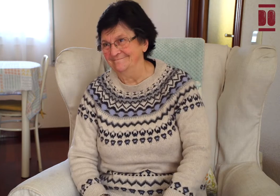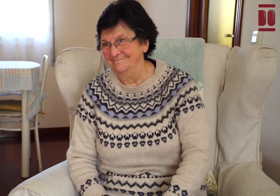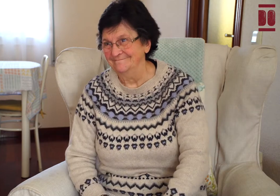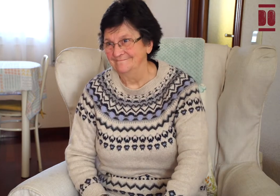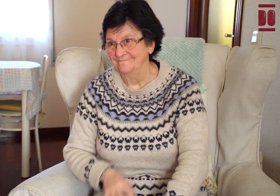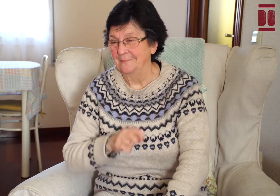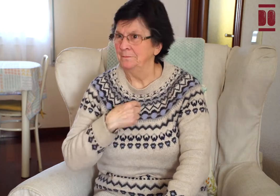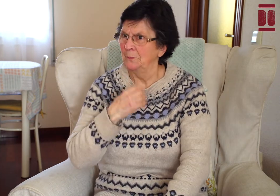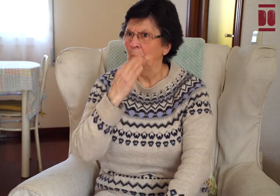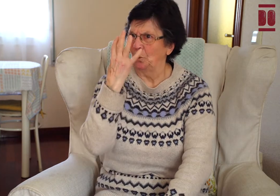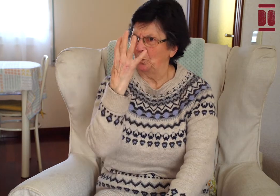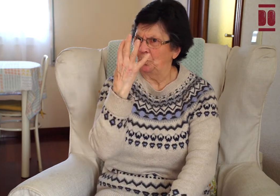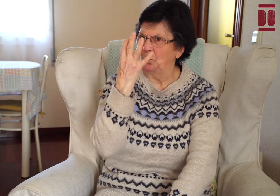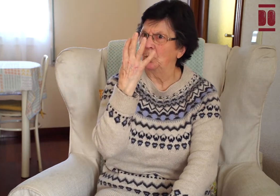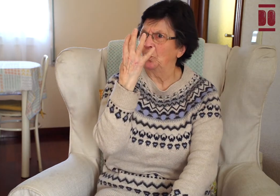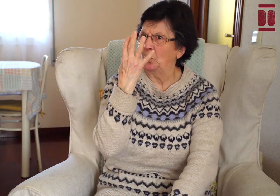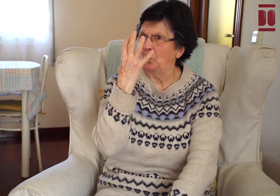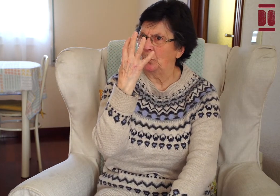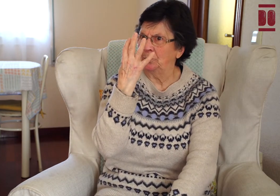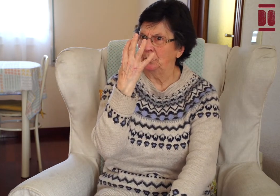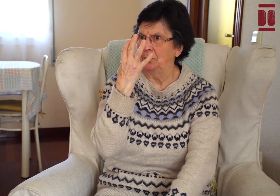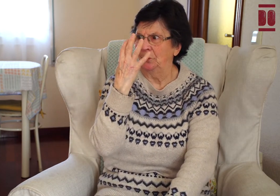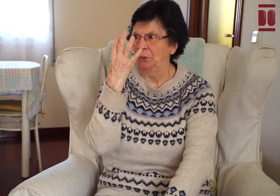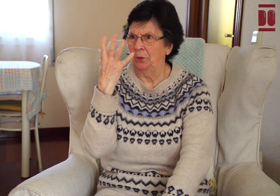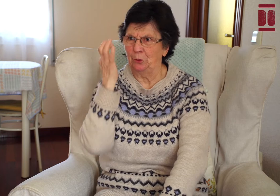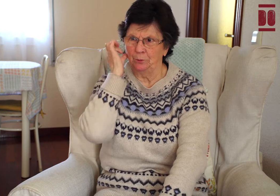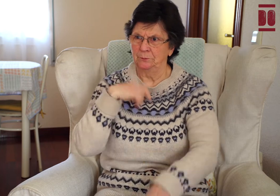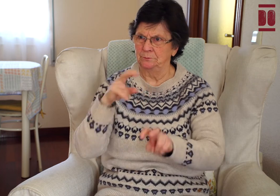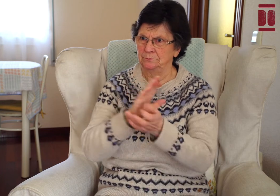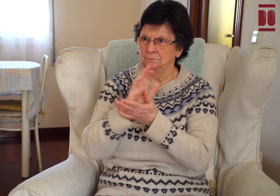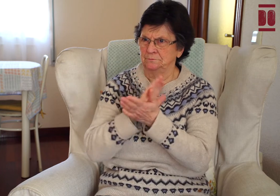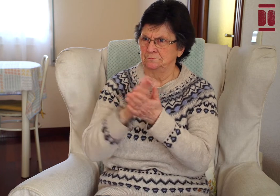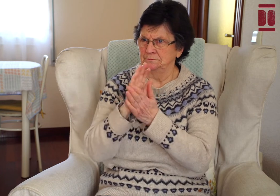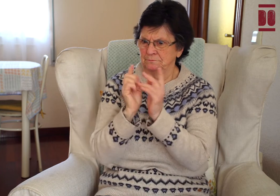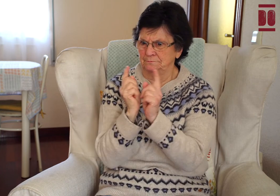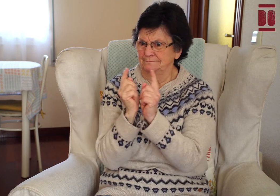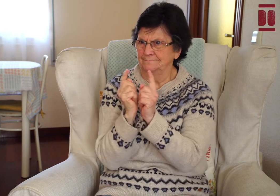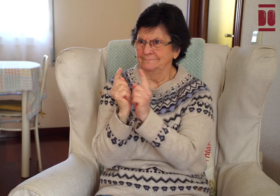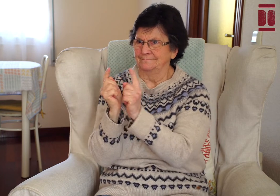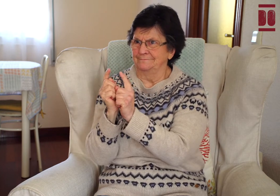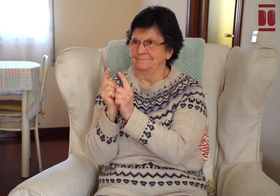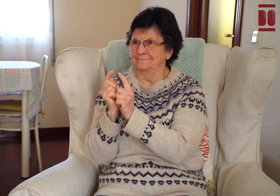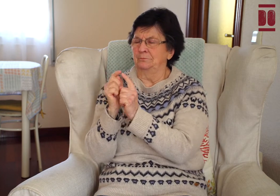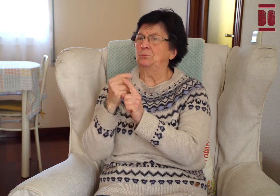Yo con cuatro o cinco años, cuando era niña, hablaba frases cortas.